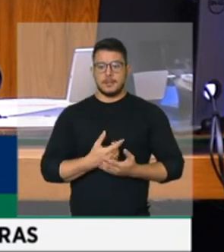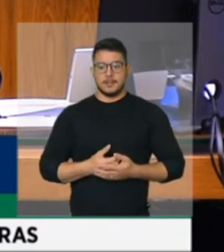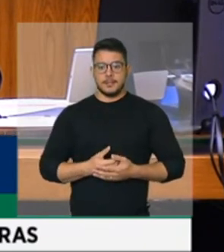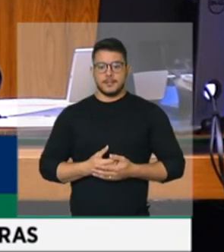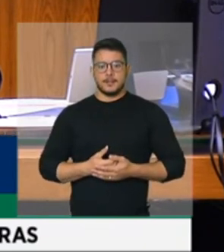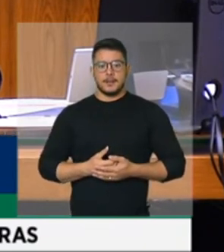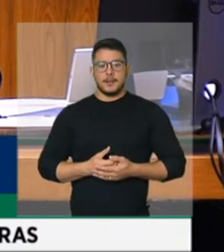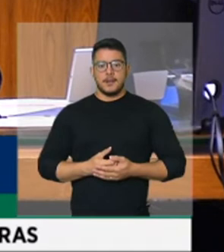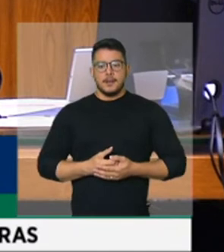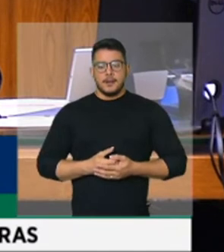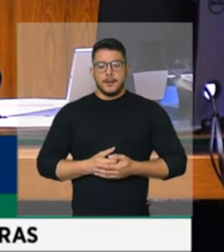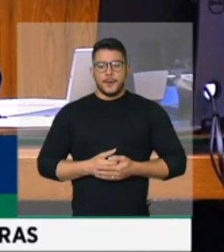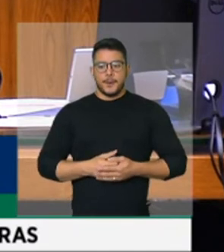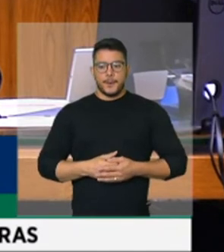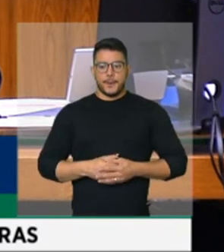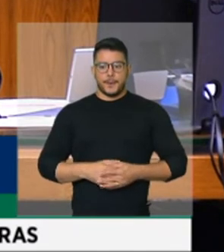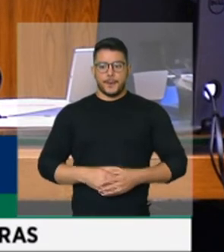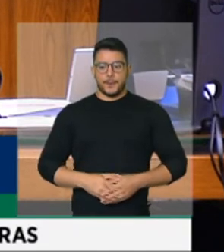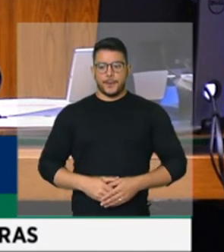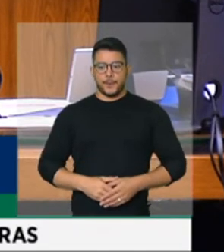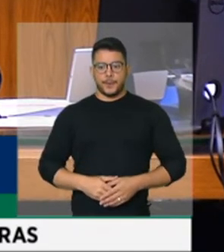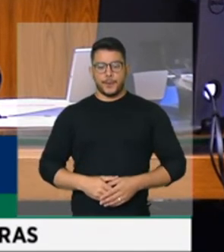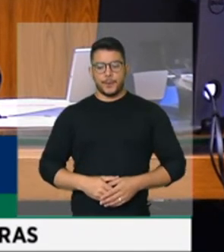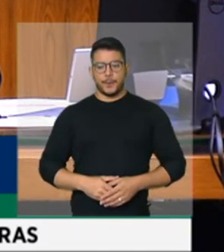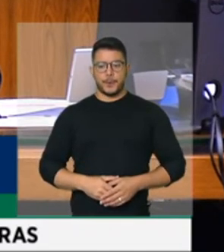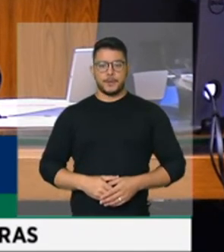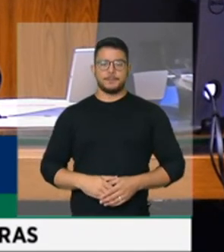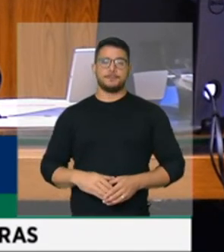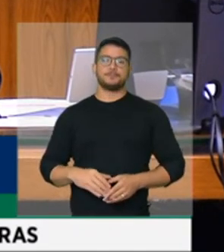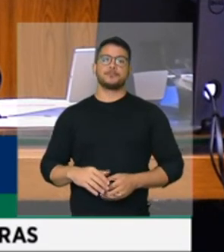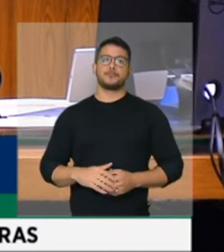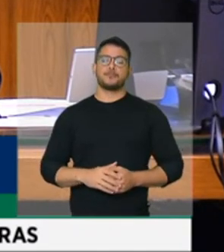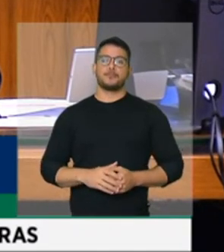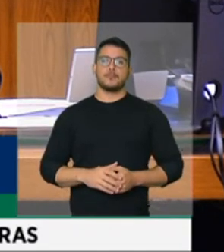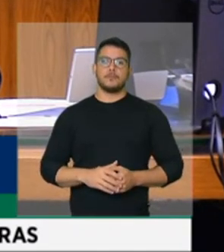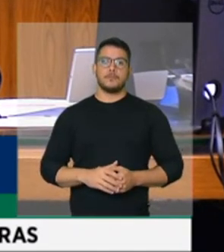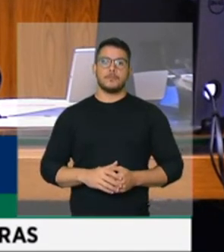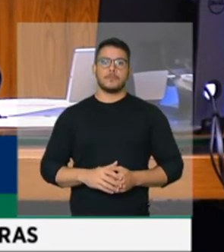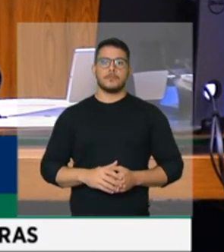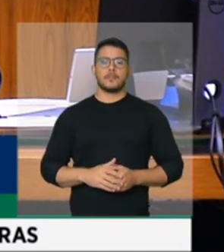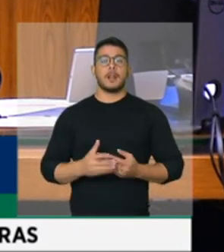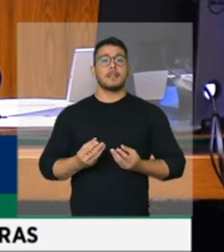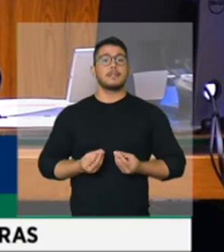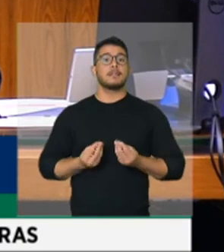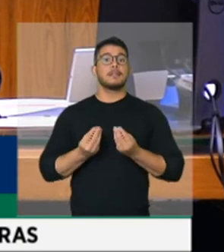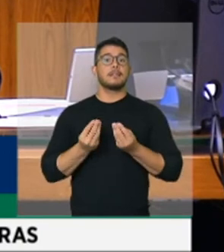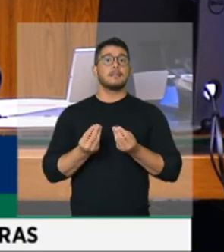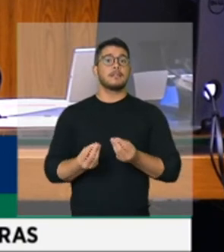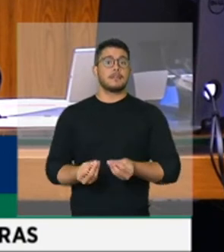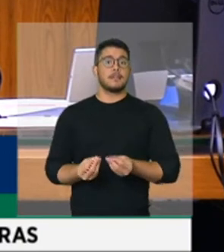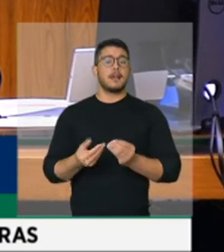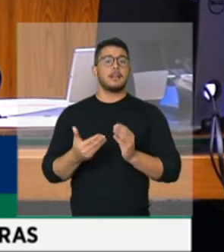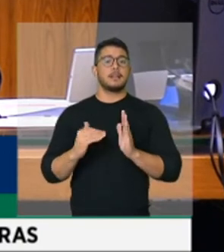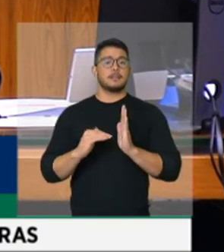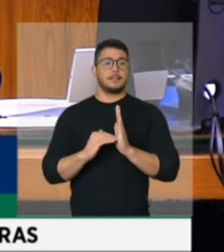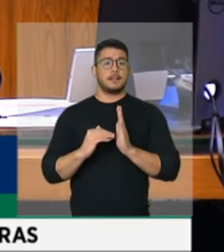DEMOCRÁTICA ENVIARIA, DEPUTADO BOHN GASS, AS MEDIDAS PROVISÓRIAS PARA O SENADO NO MÍNIMO COM 30 DIAS DE ANTECEDÊNCIA, COMO É O CASO